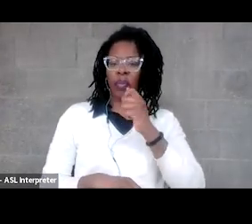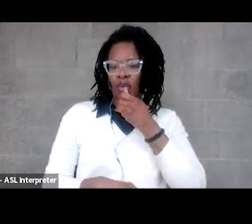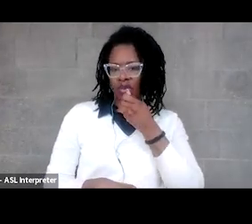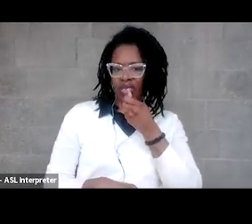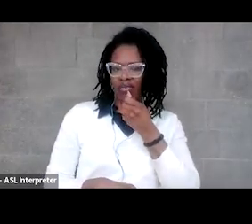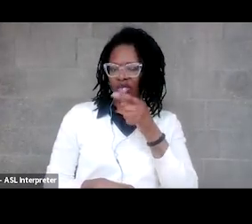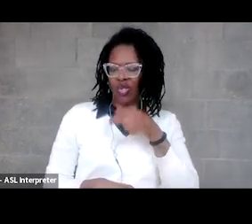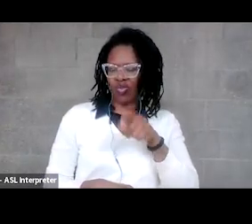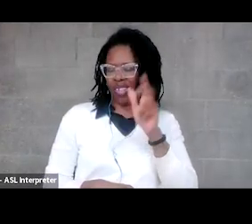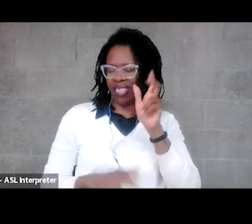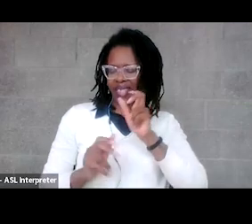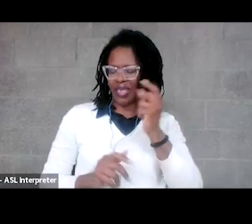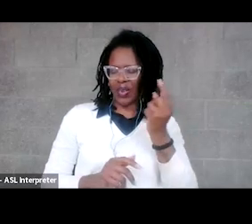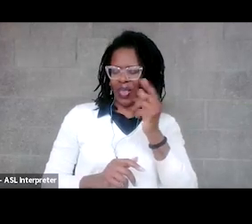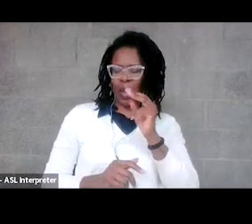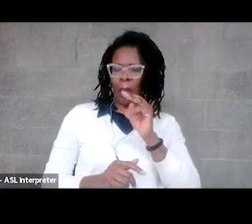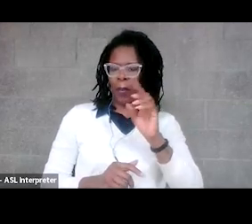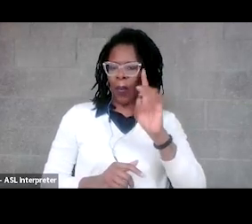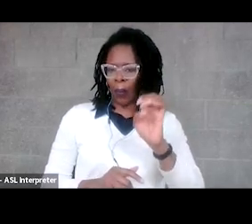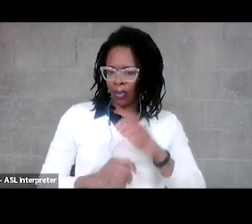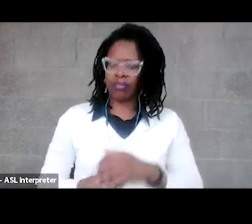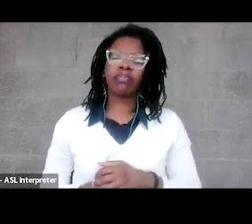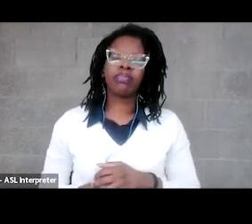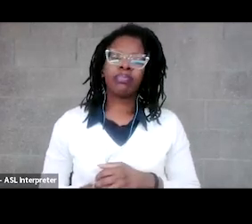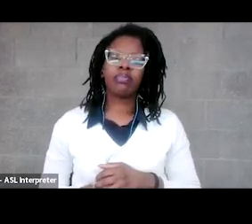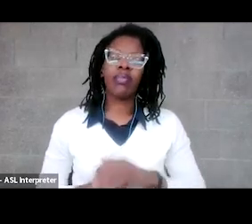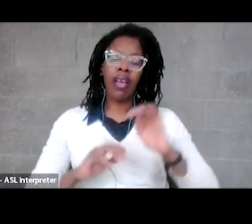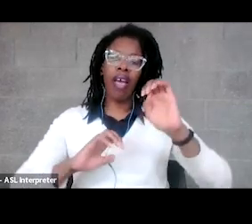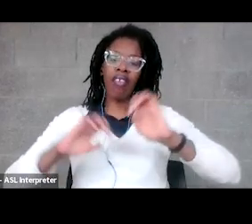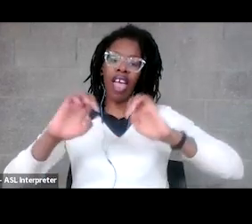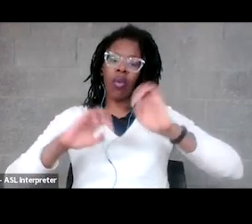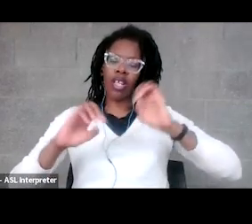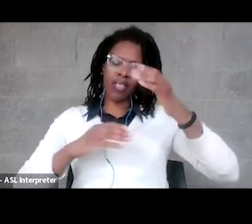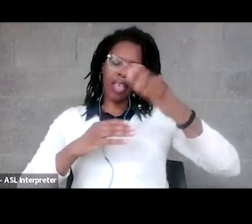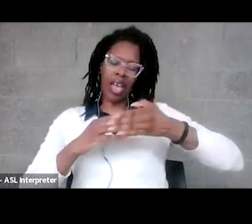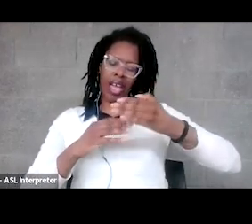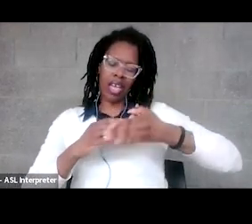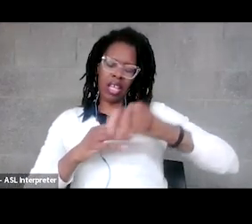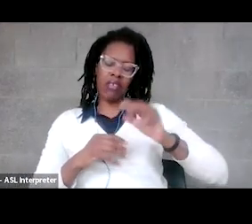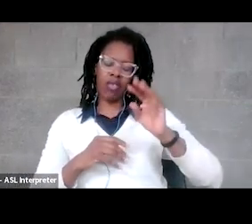durante todo el webinar. Al final del webinar, habrá una evaluación. Su navegador los redirigirá